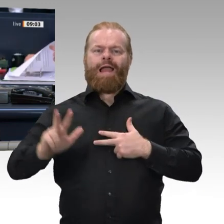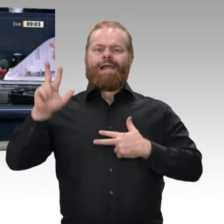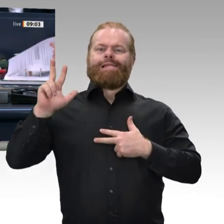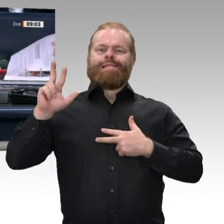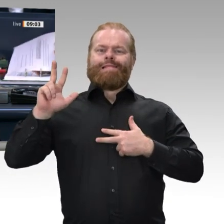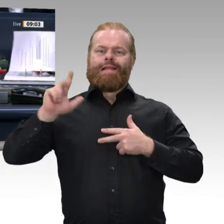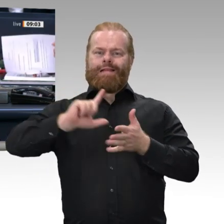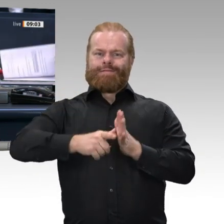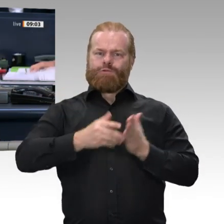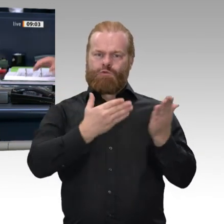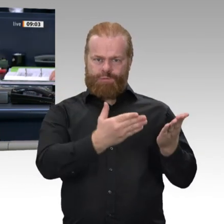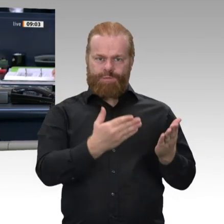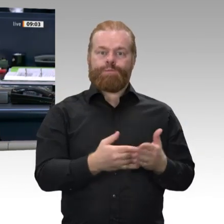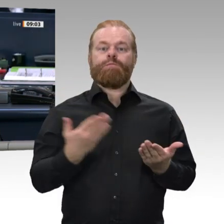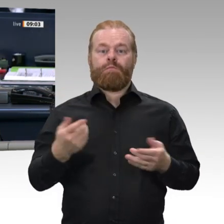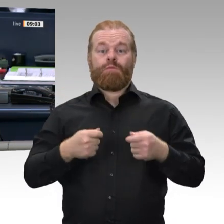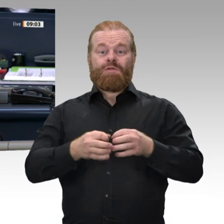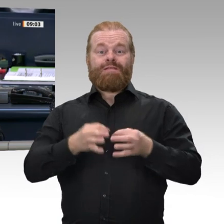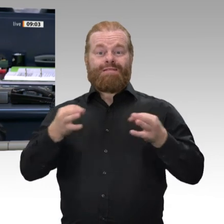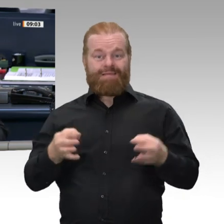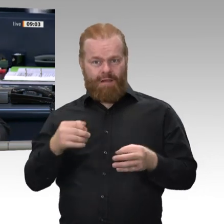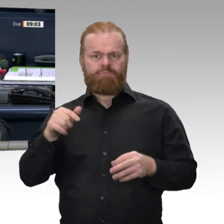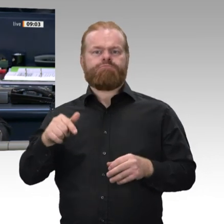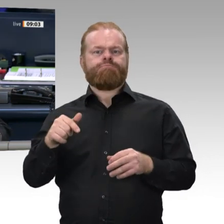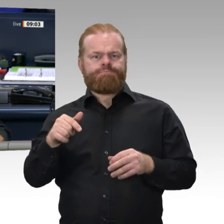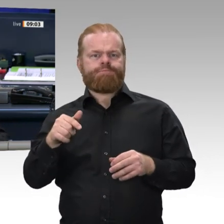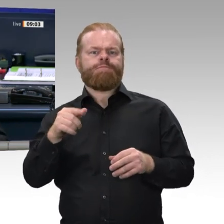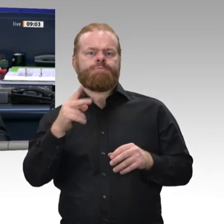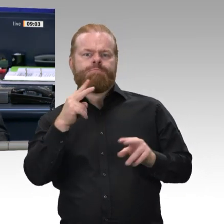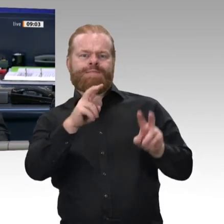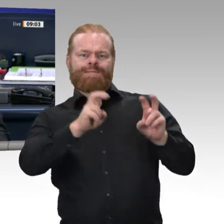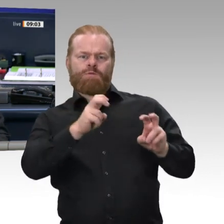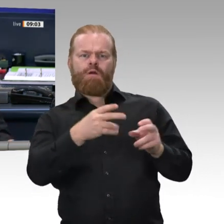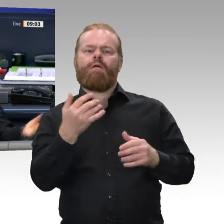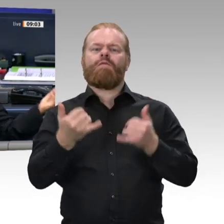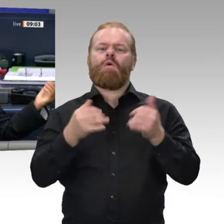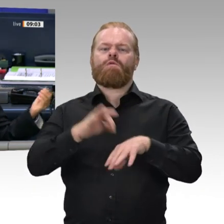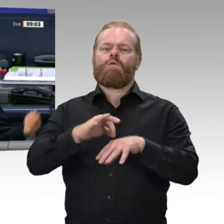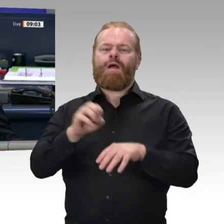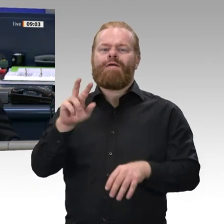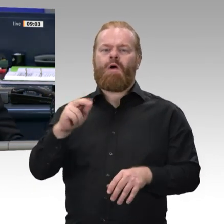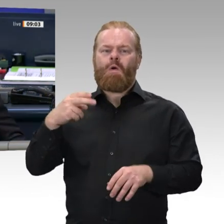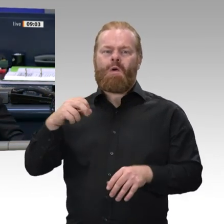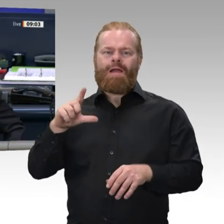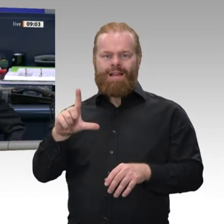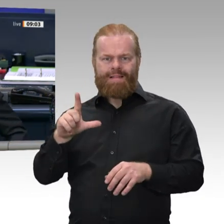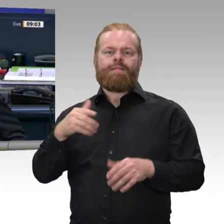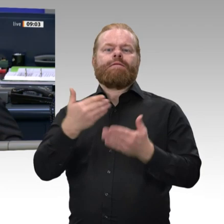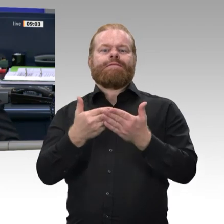vor dem Bundestag den in Artikel 56 des Grundgesetzes vorgesehenen Eid. Frau Wehrbeauftragte, ich bitte Sie, zur Eidesleistung zu kommen.